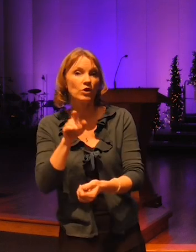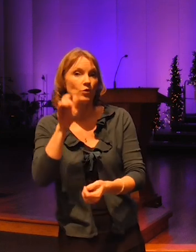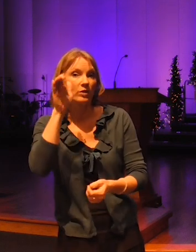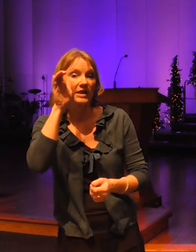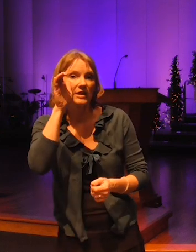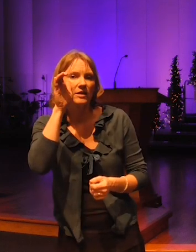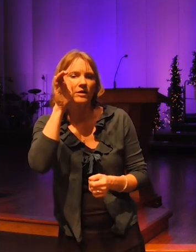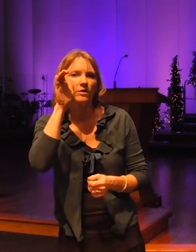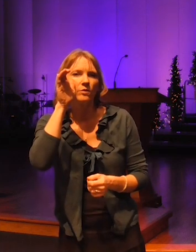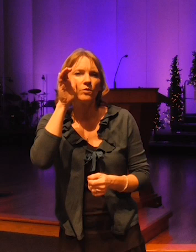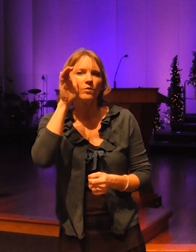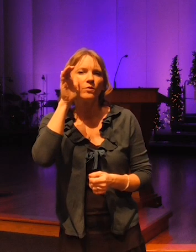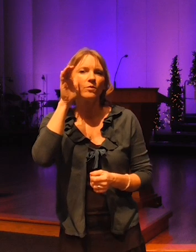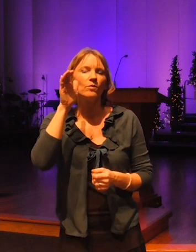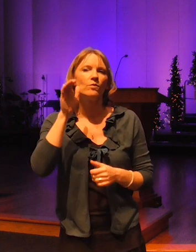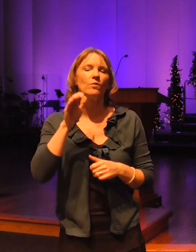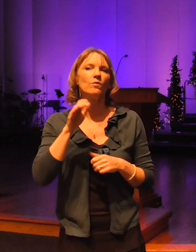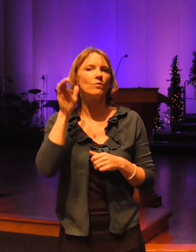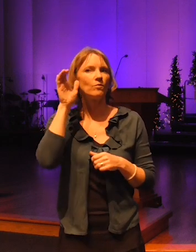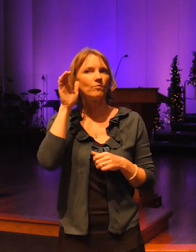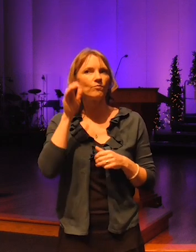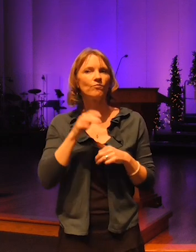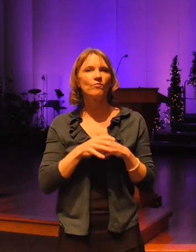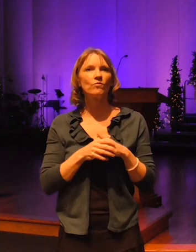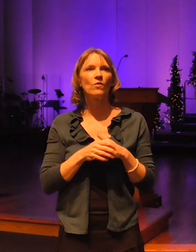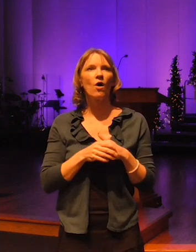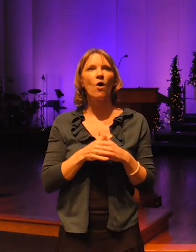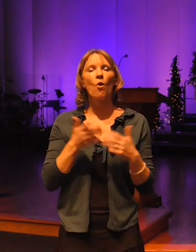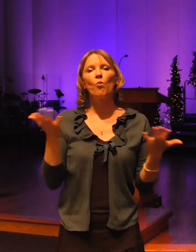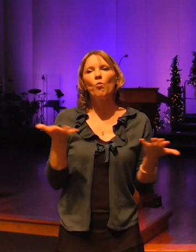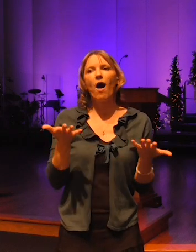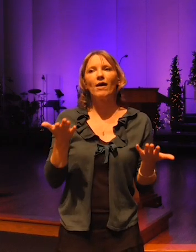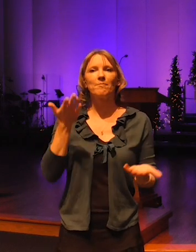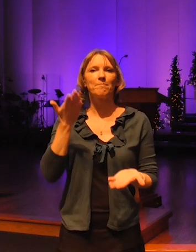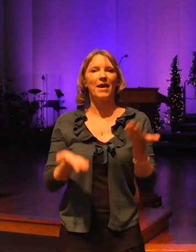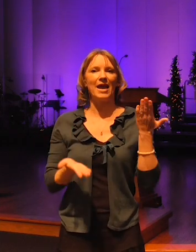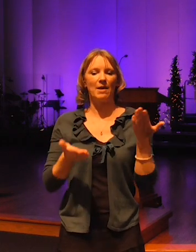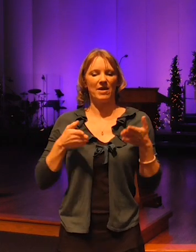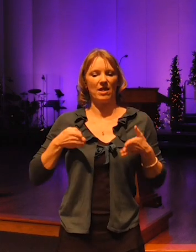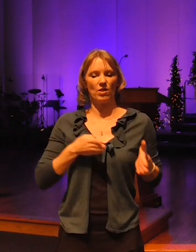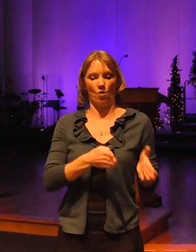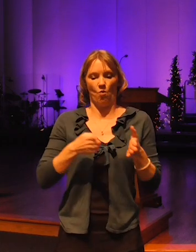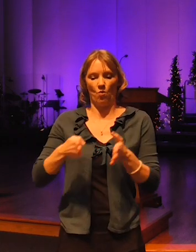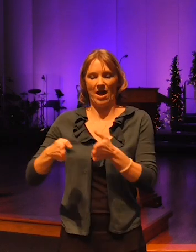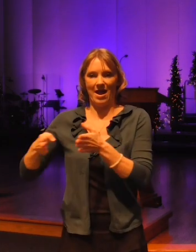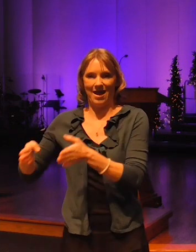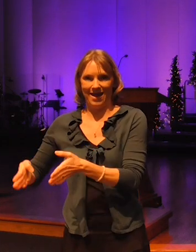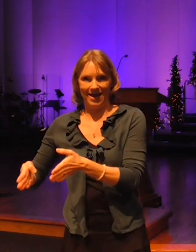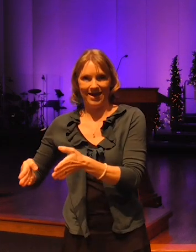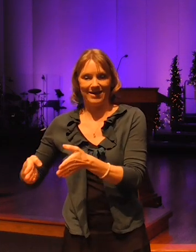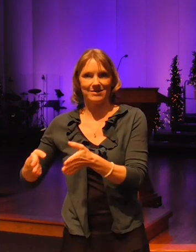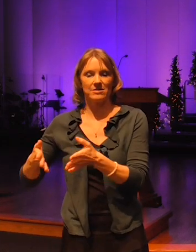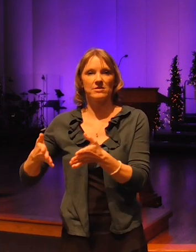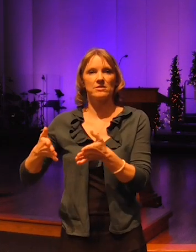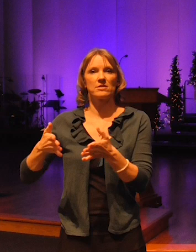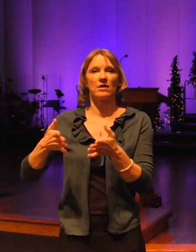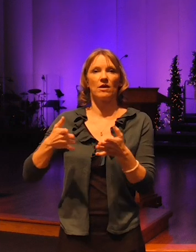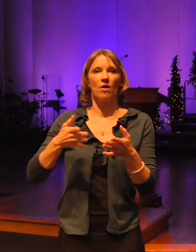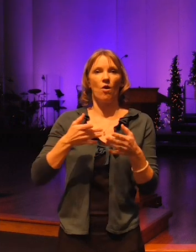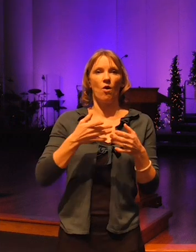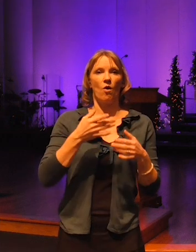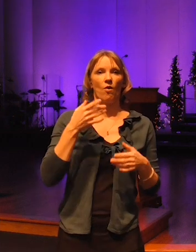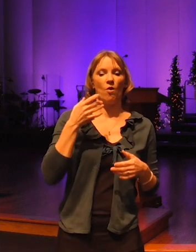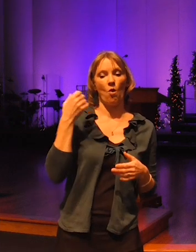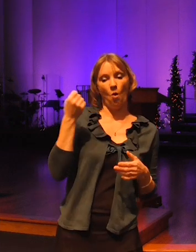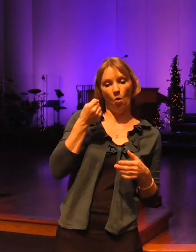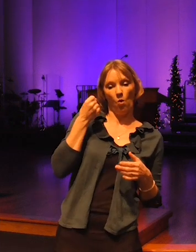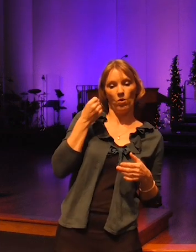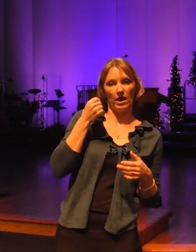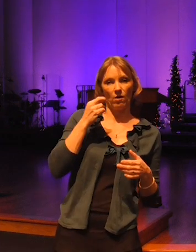y cuáles podrían ser los medios que son. reteniendo o estancando tus canciones medios que tal vez